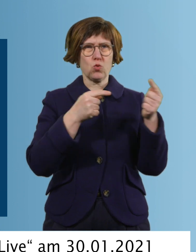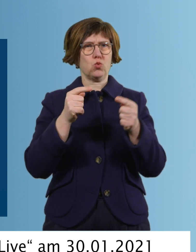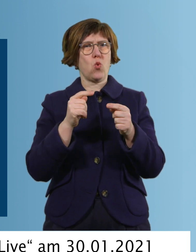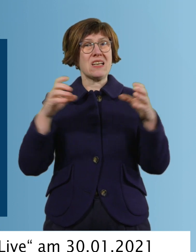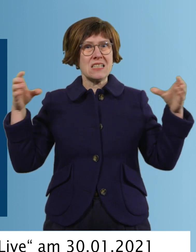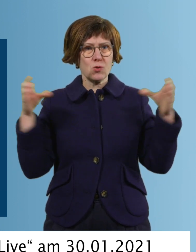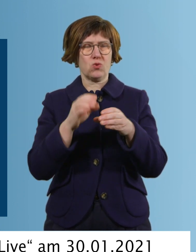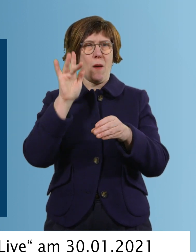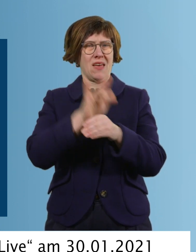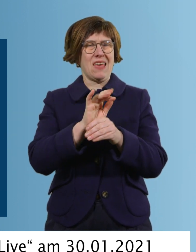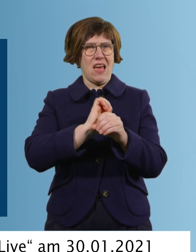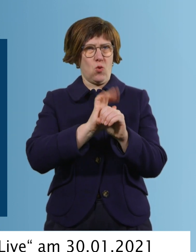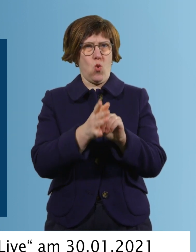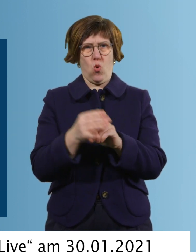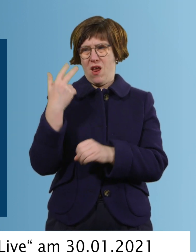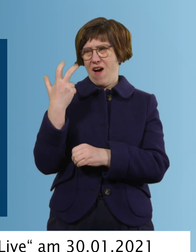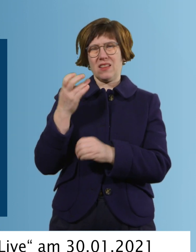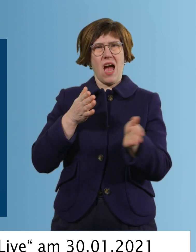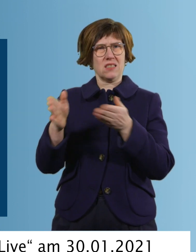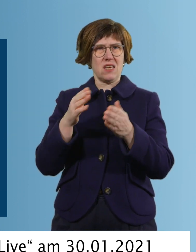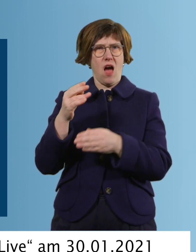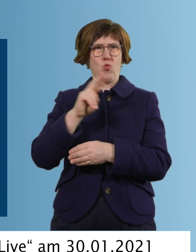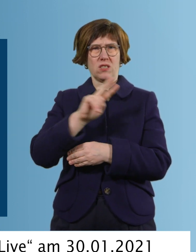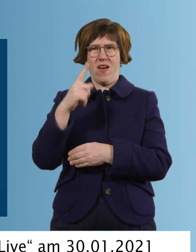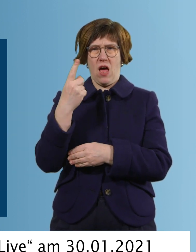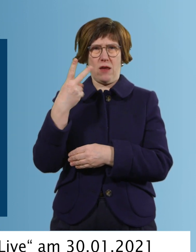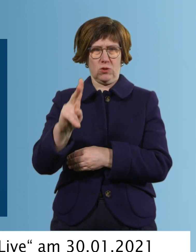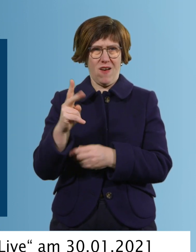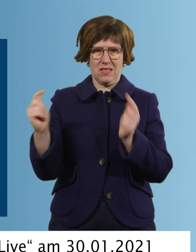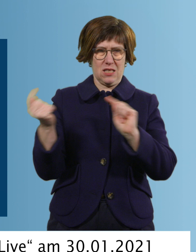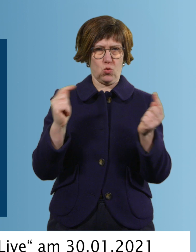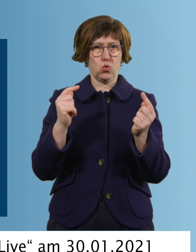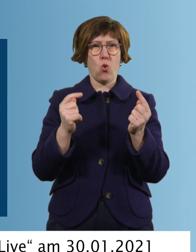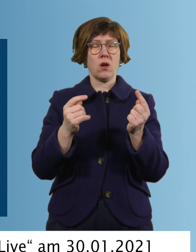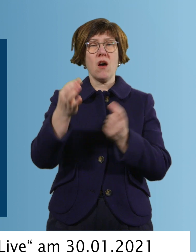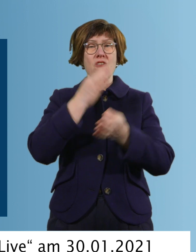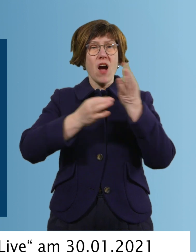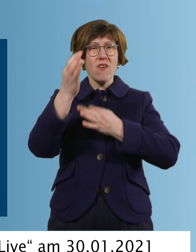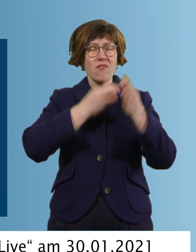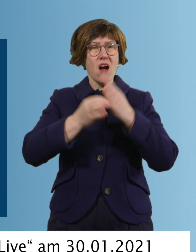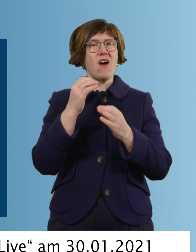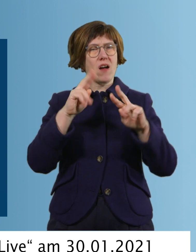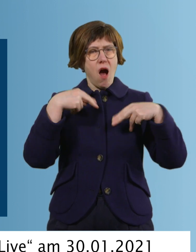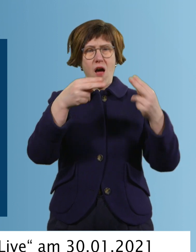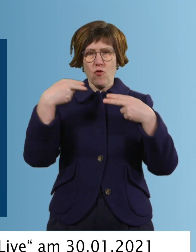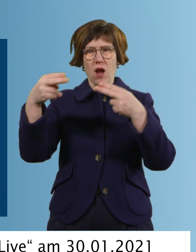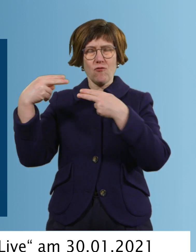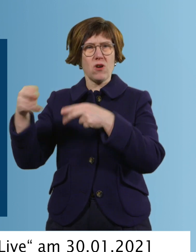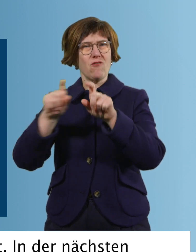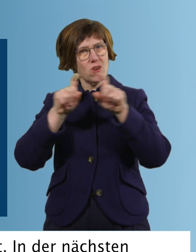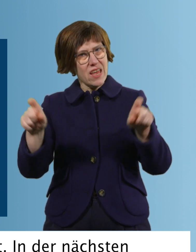Corona Live“ am 30.01.2021 diskutiert und Ihre Fragen zur Corona-Schutzimpfung beantwortet.